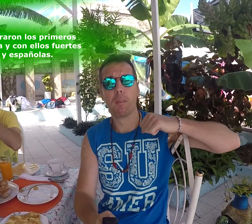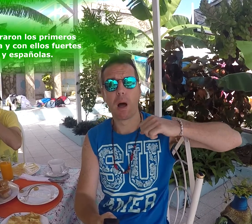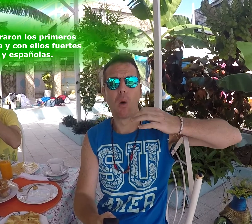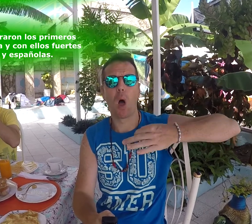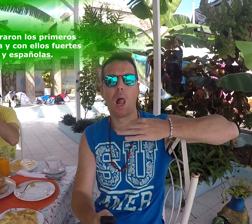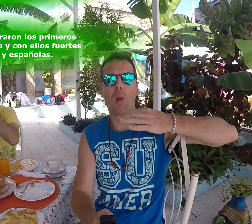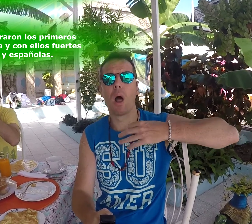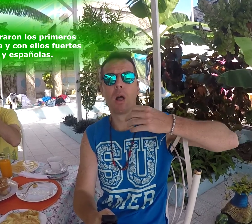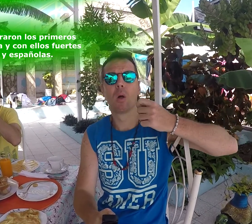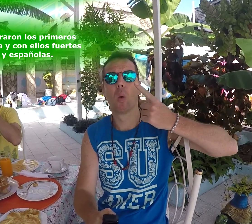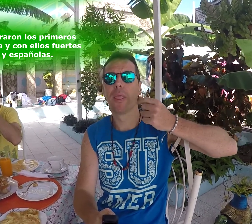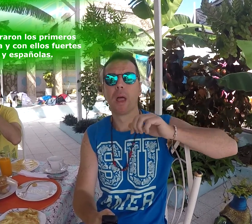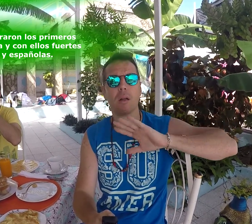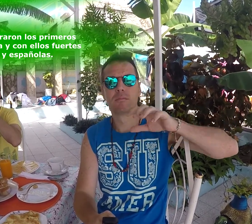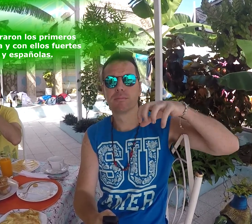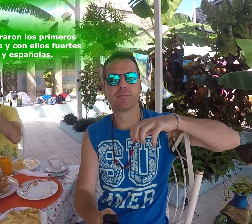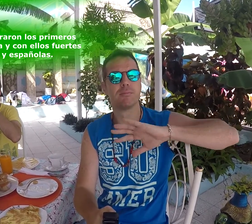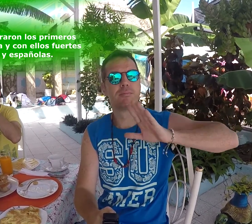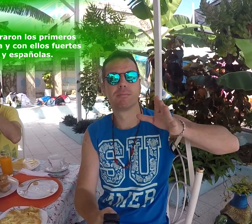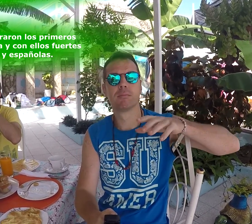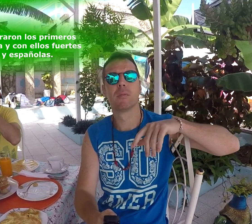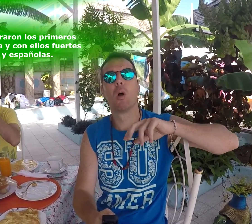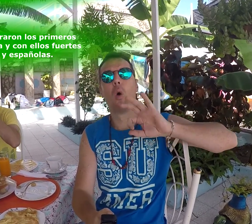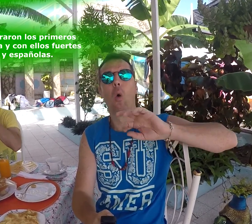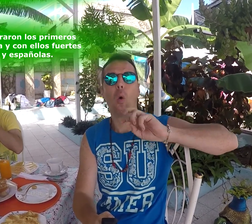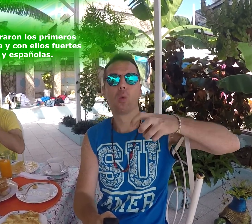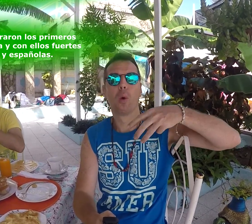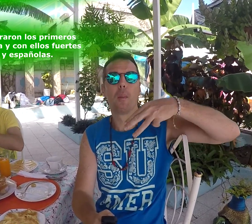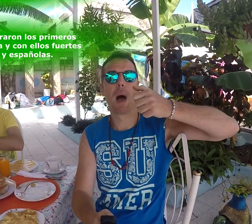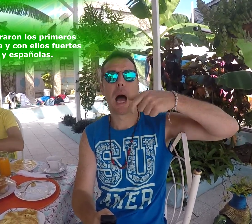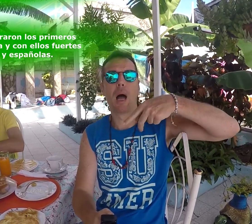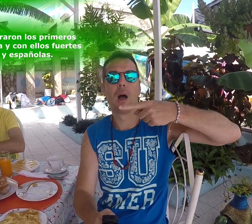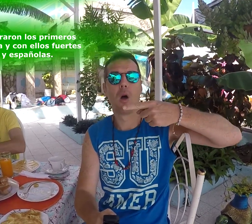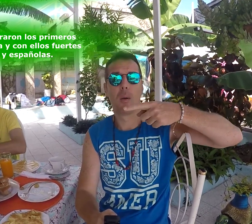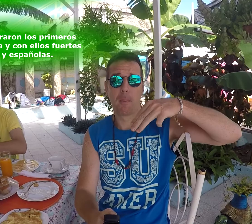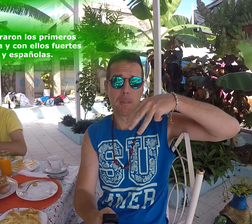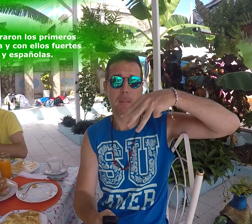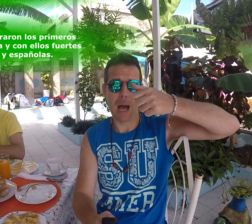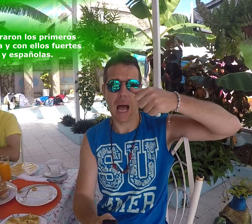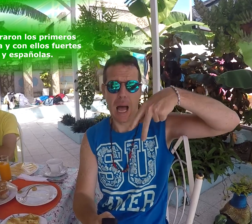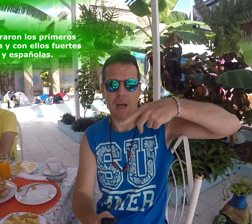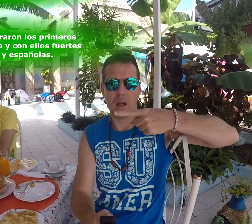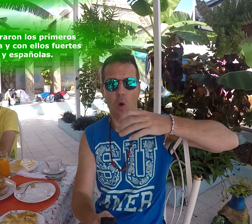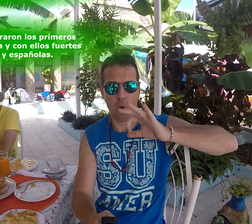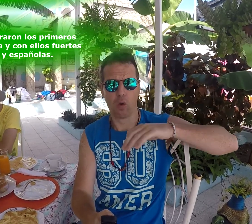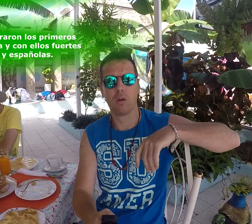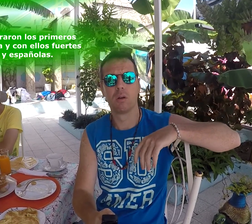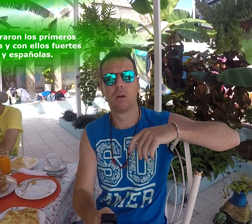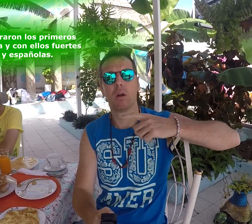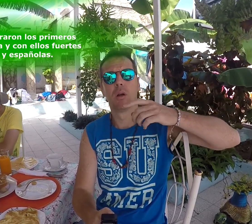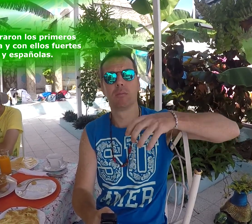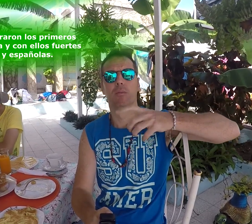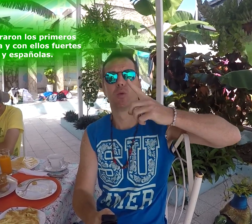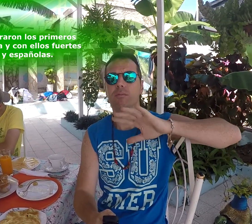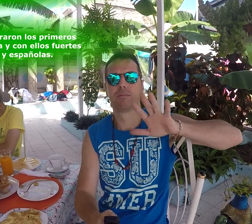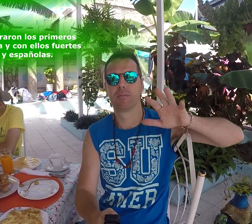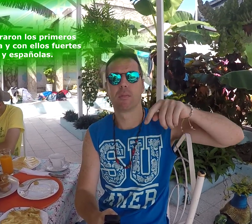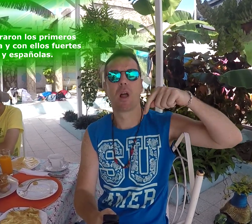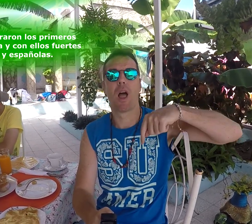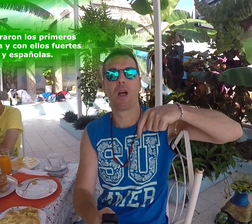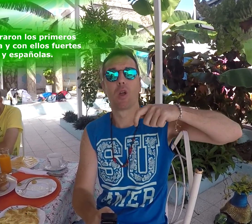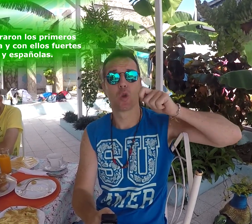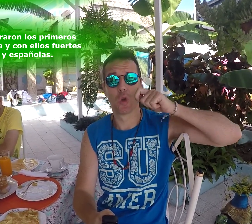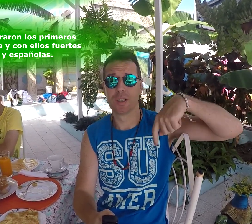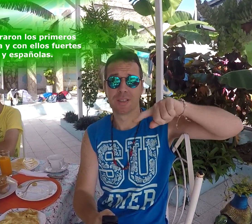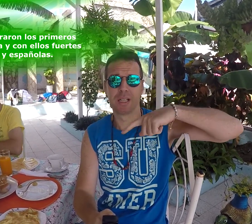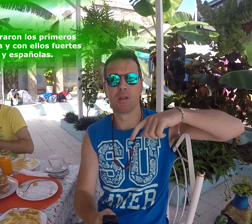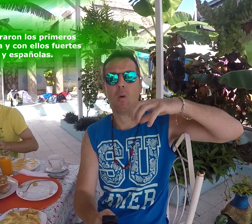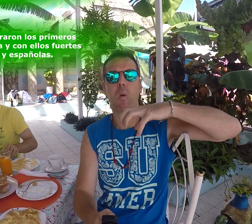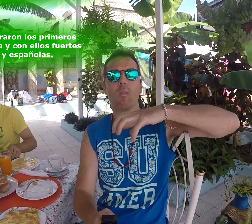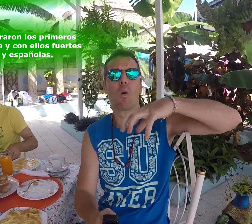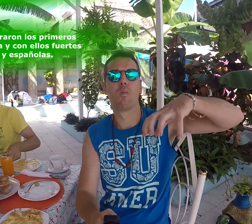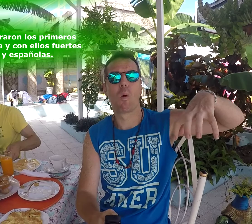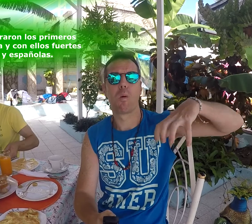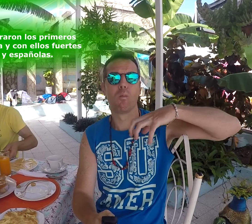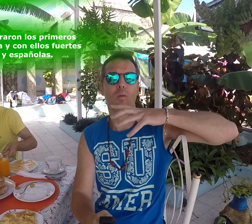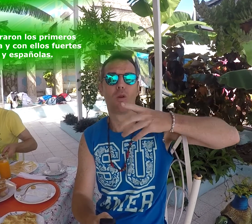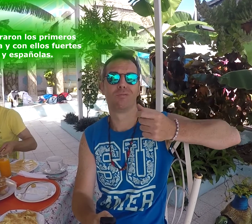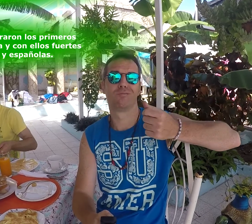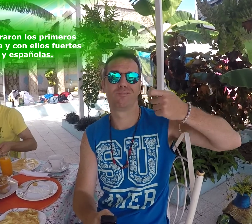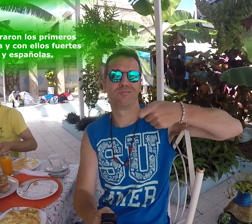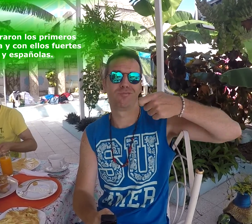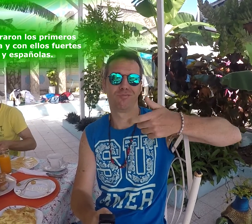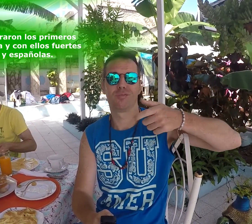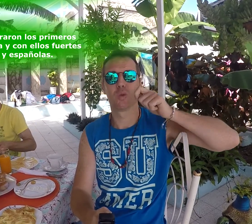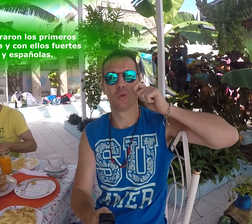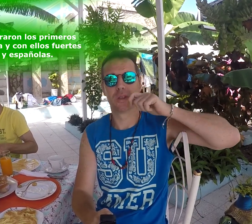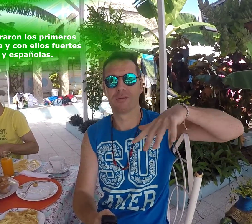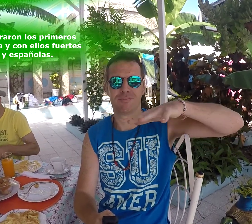Por ejemplo frutabomba o mango solamente, mientras que los turistas sí pueden permitirse más frutas